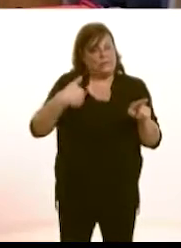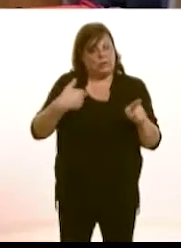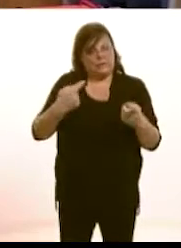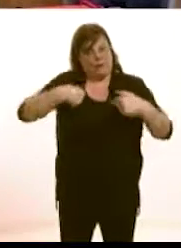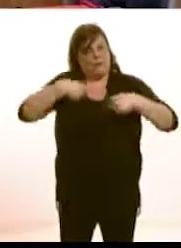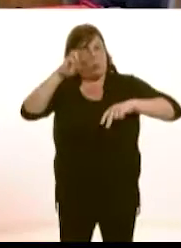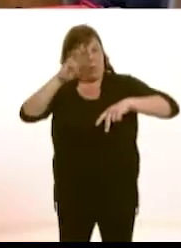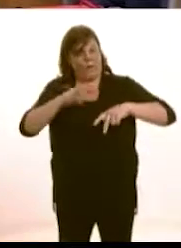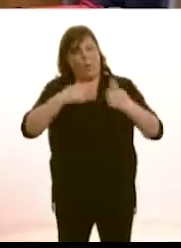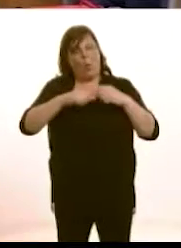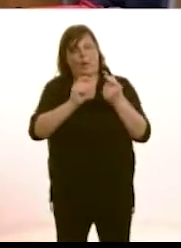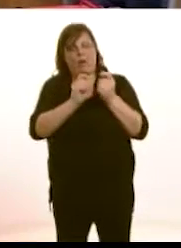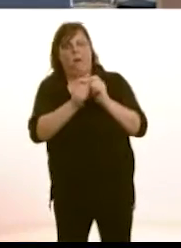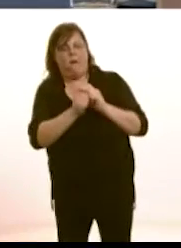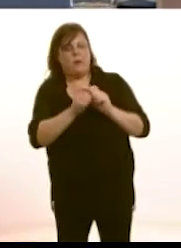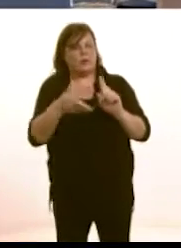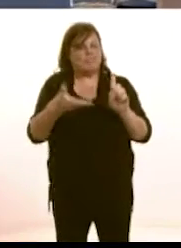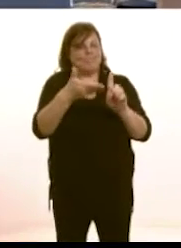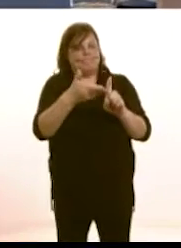Maeír system bresennol wedi bod yna am flynyddoedd mawr.